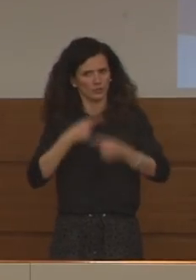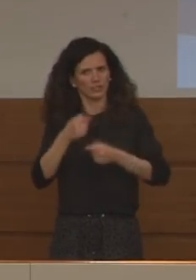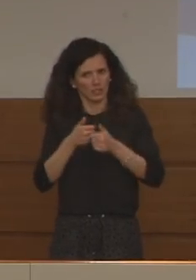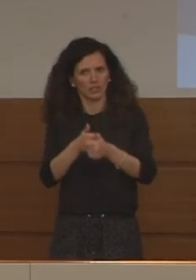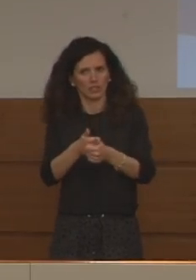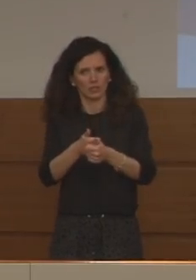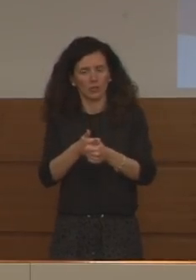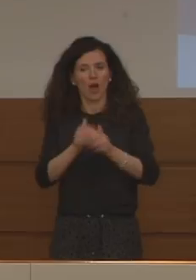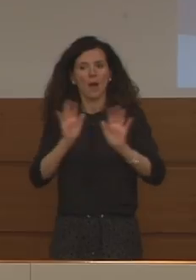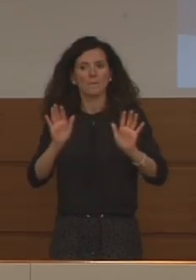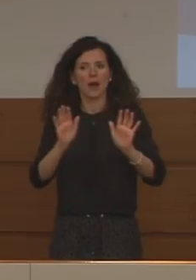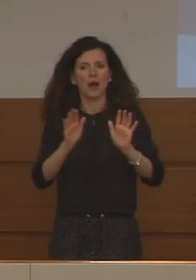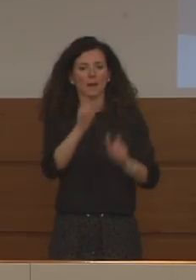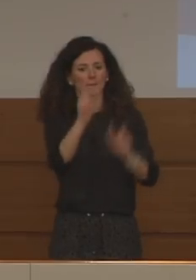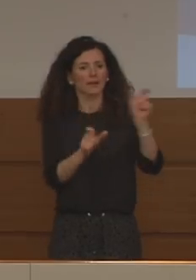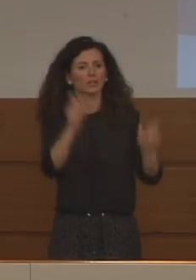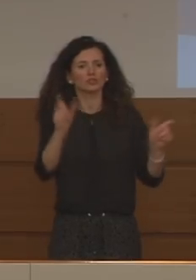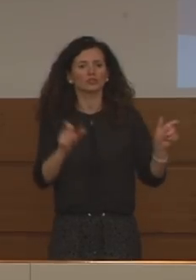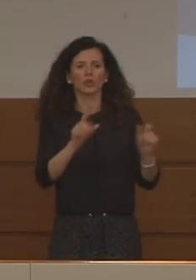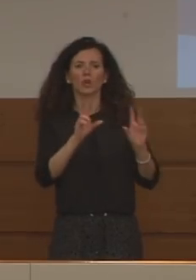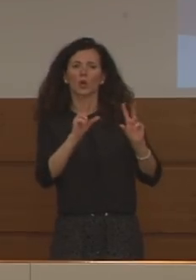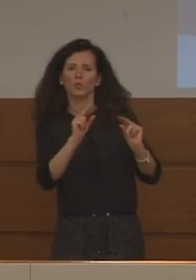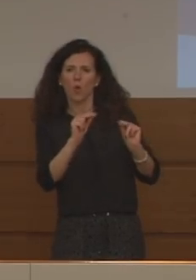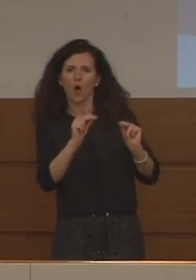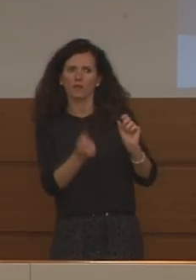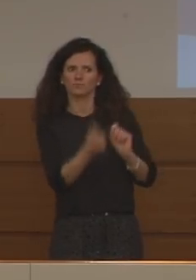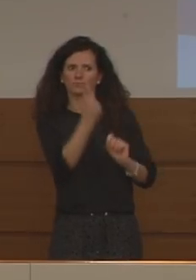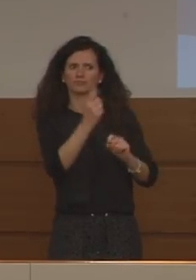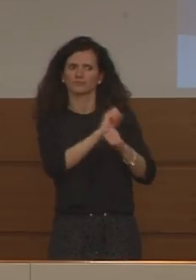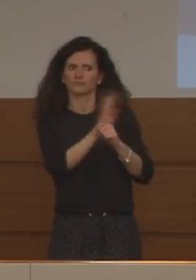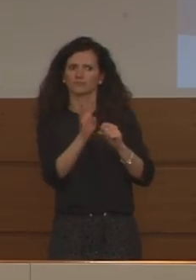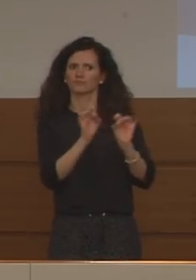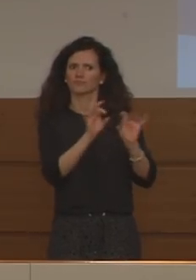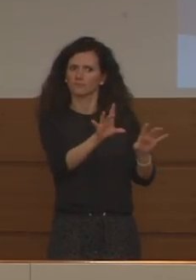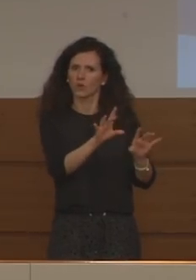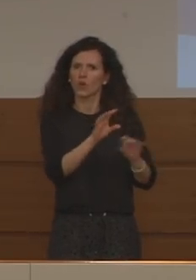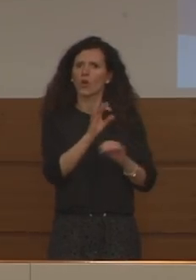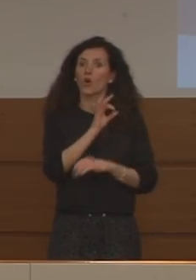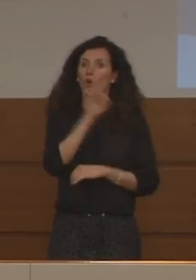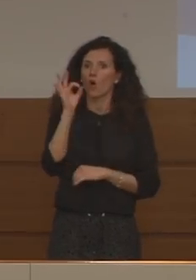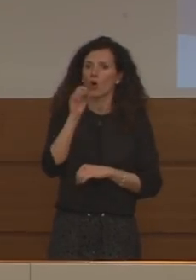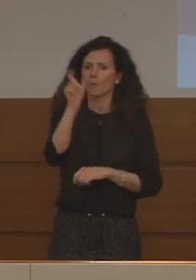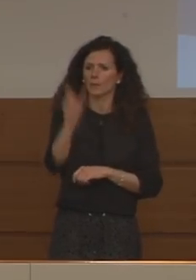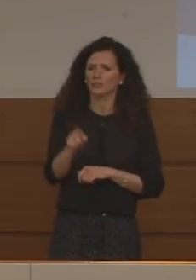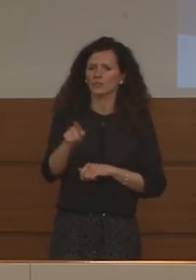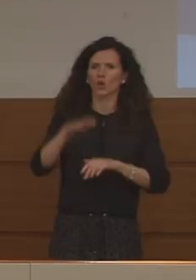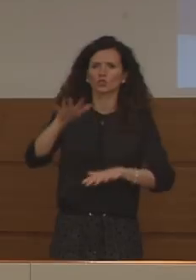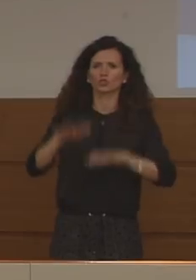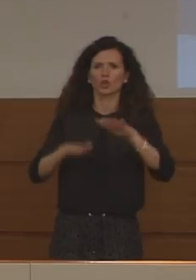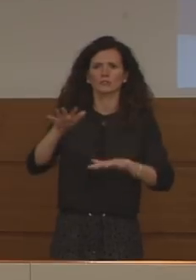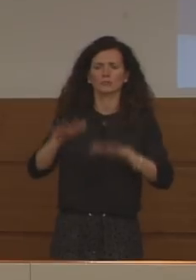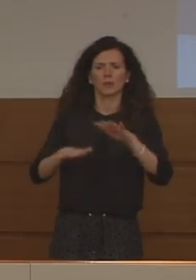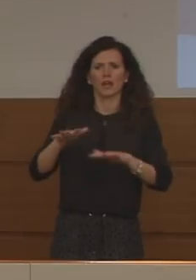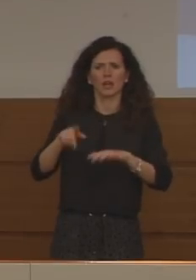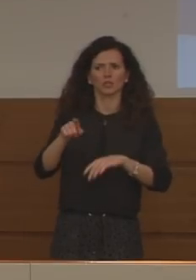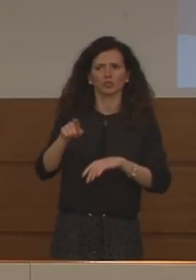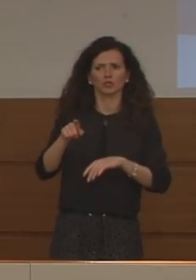positivi o i sospetti cessino o riducano in maniera drastica